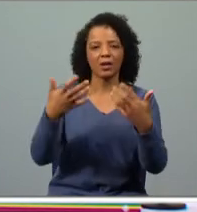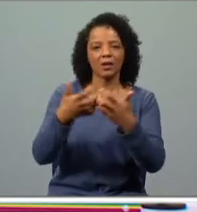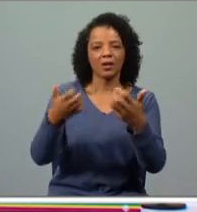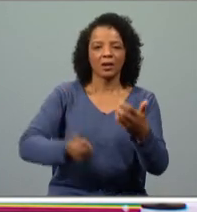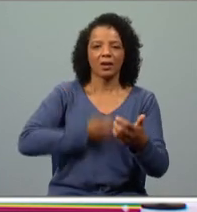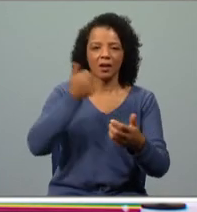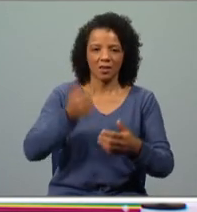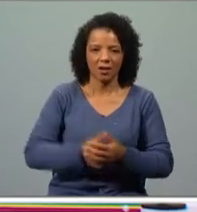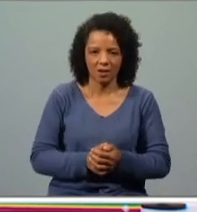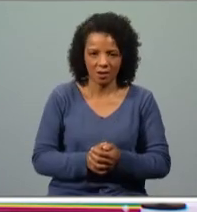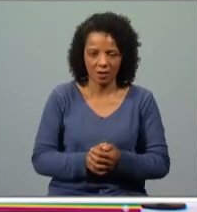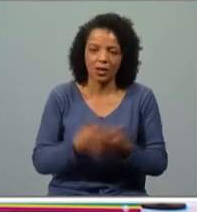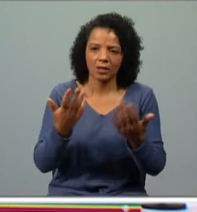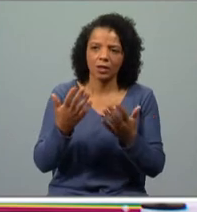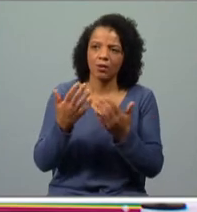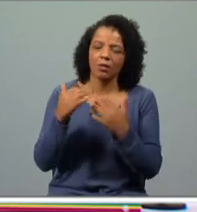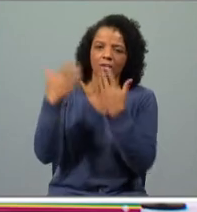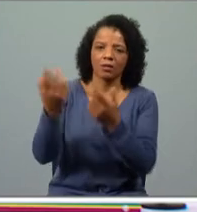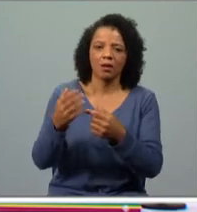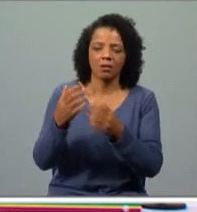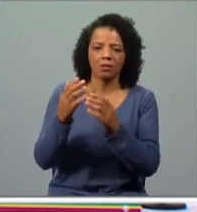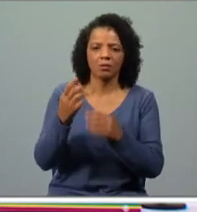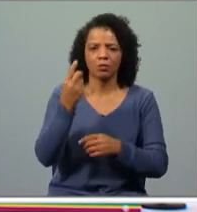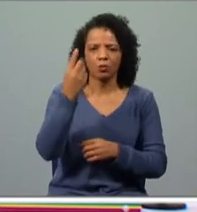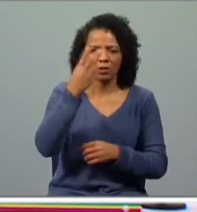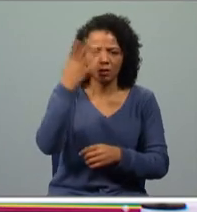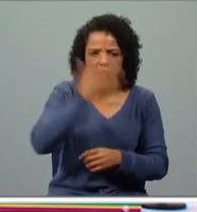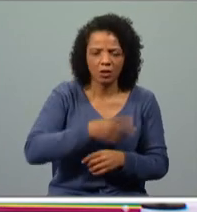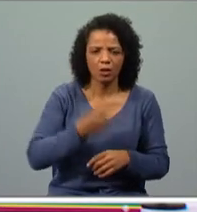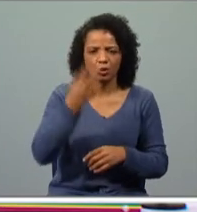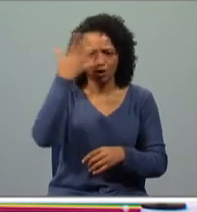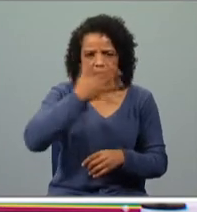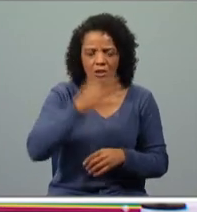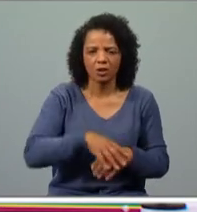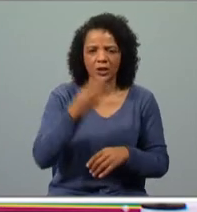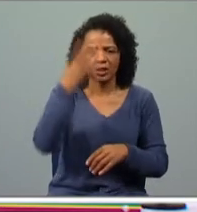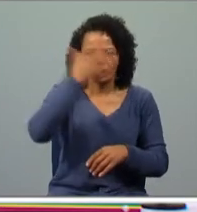cavalo e durante um dia dois dias três dias eles comeram eles beberam eles 馬和一日二日三他們吃的日子他們喝的